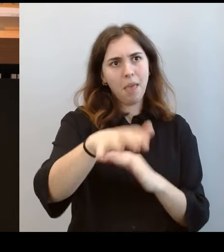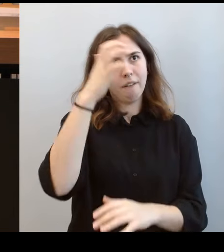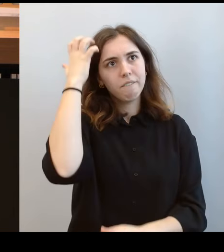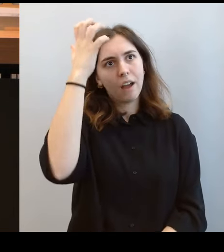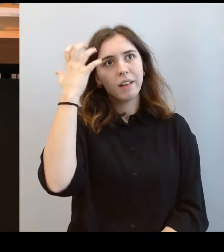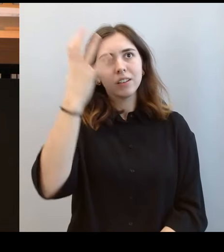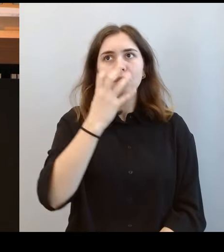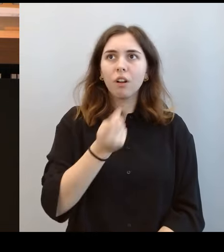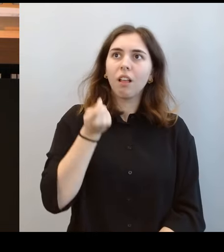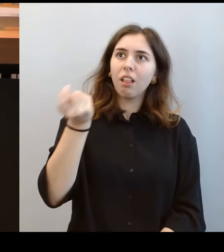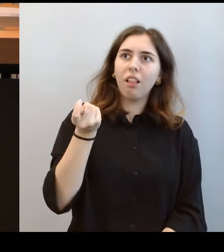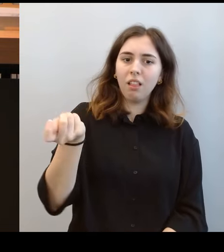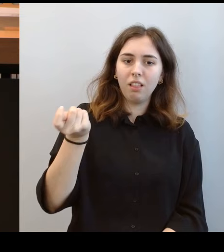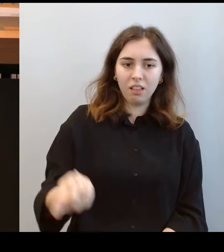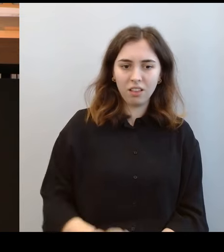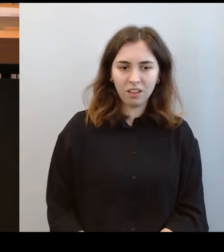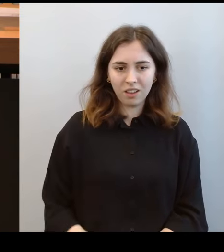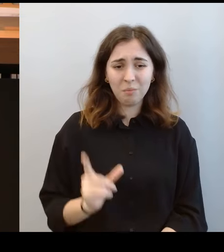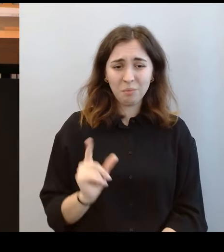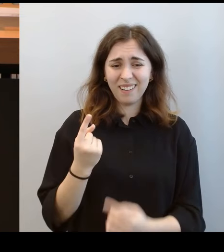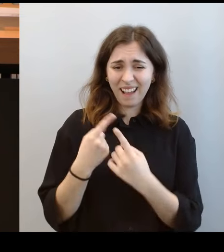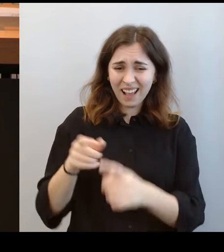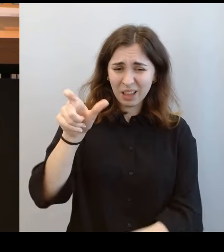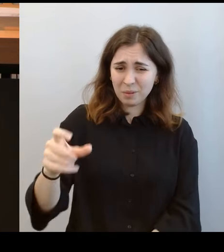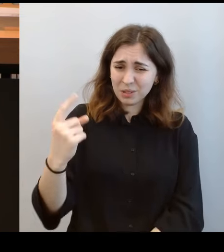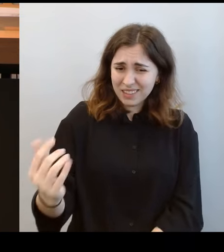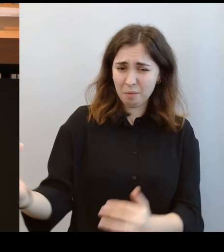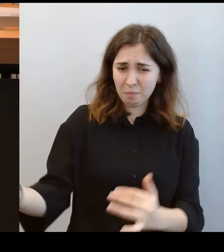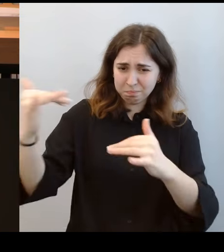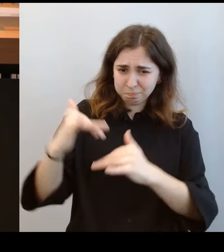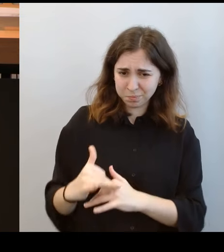Sie spielen Bedürftige gegeneinander aus. Schämen Sie sich?